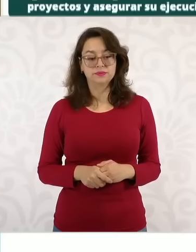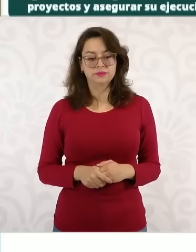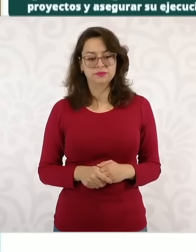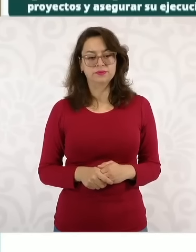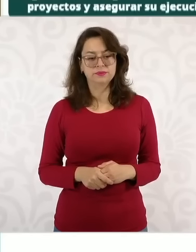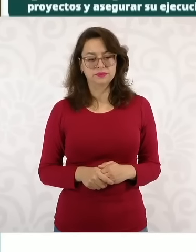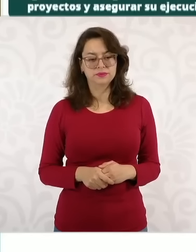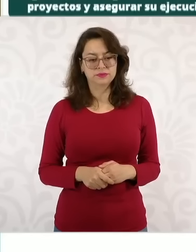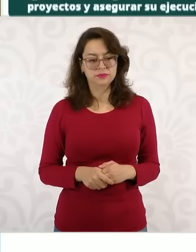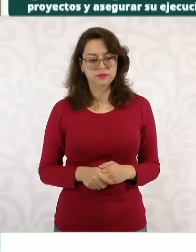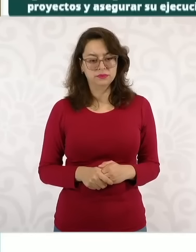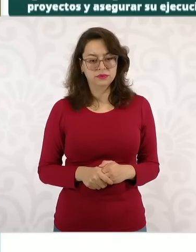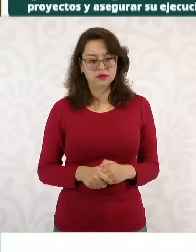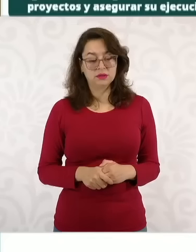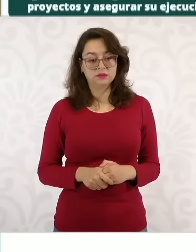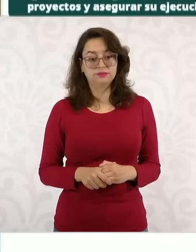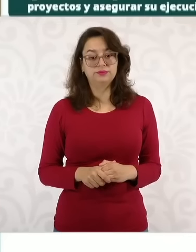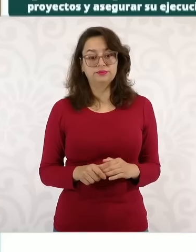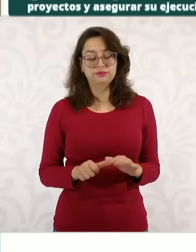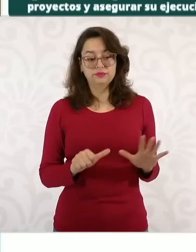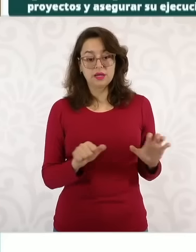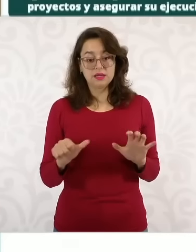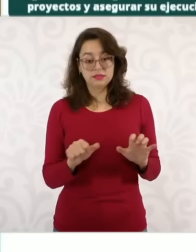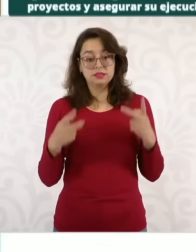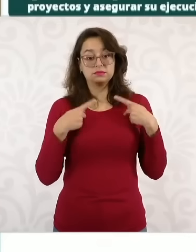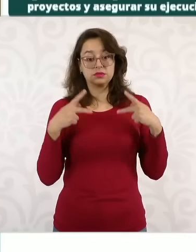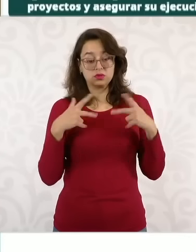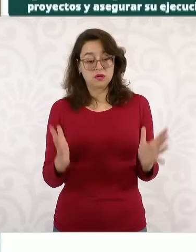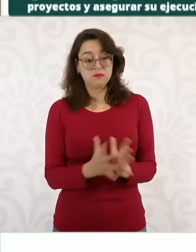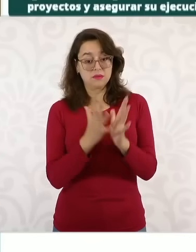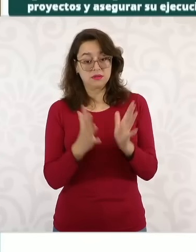600 participantes donde se explicó paso por paso qué es lo que iba a ocurrir en los siguientes dos